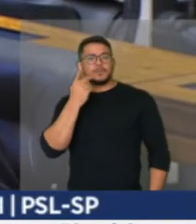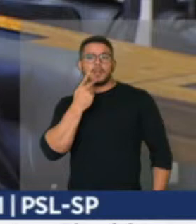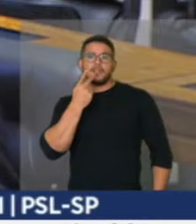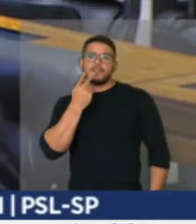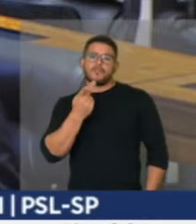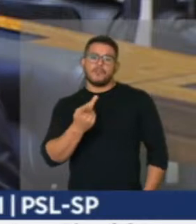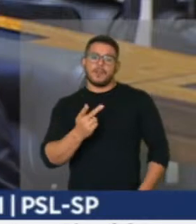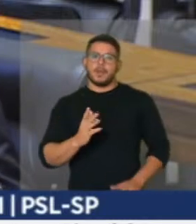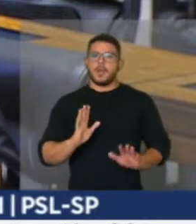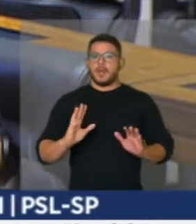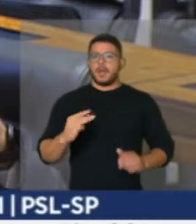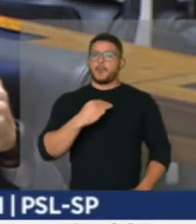QUARTA-FEIRA QUE VEM PORQUE-- ESTARÁVAZIO, COMO SE DISSESSE